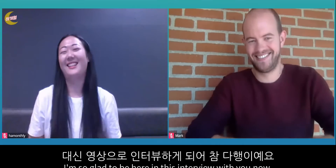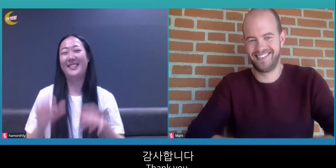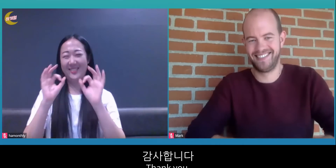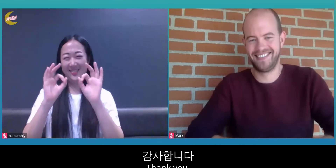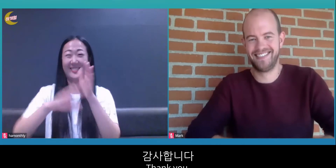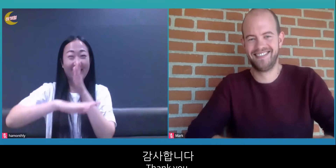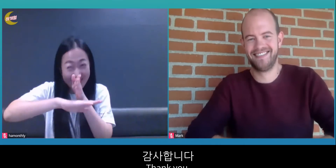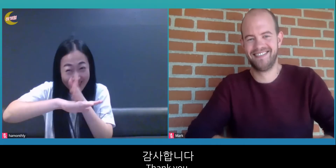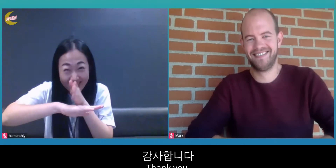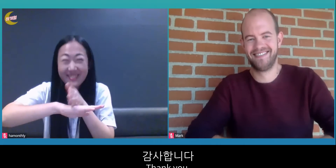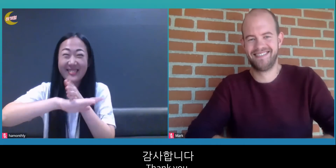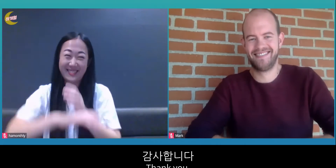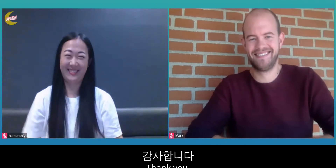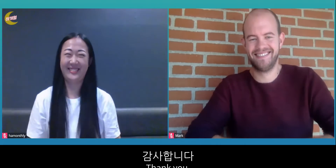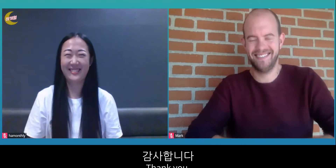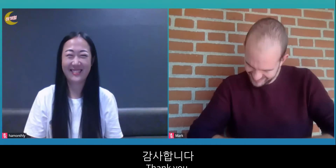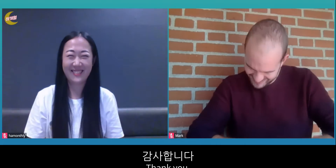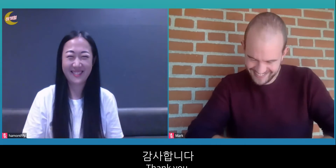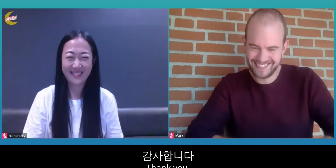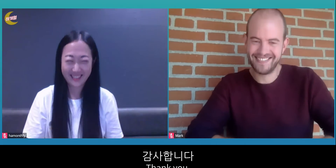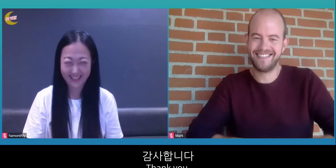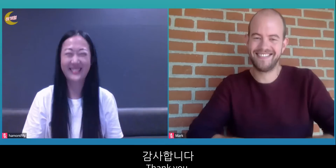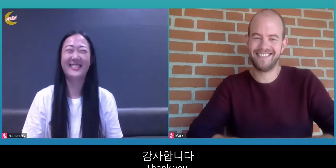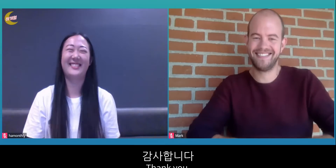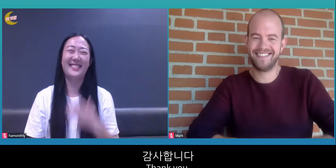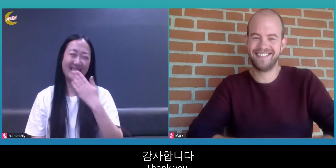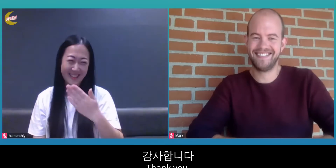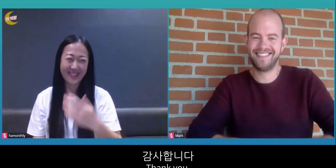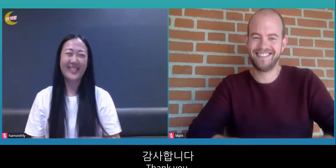ありがとうございました。